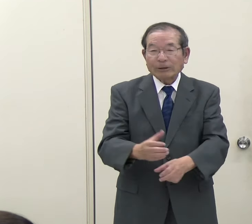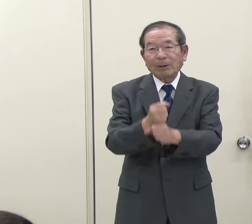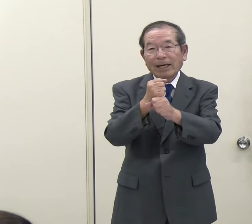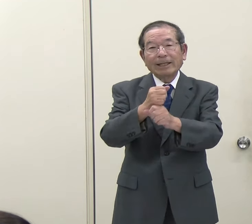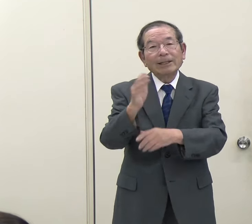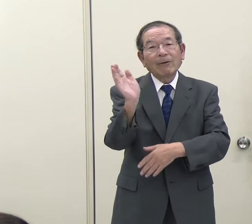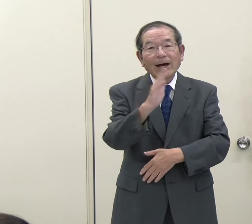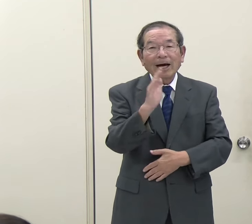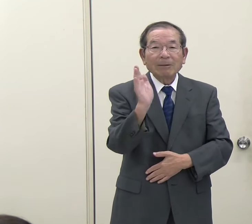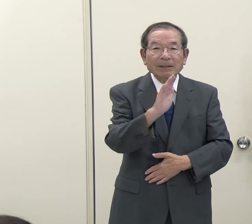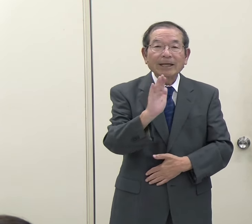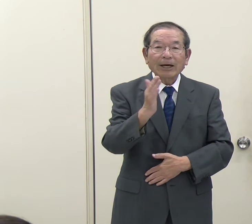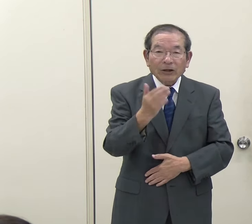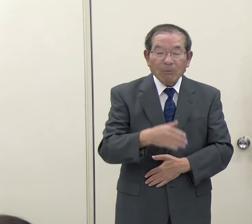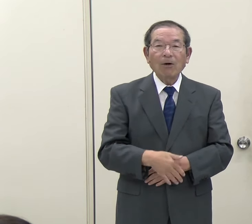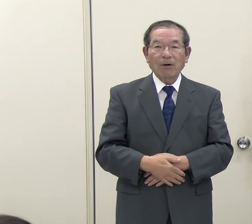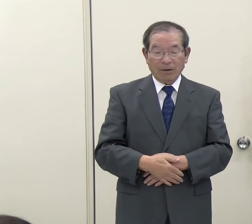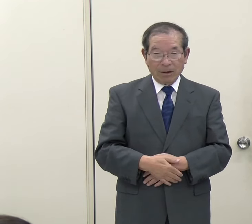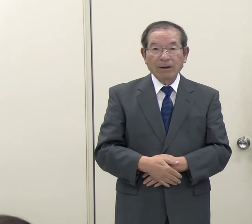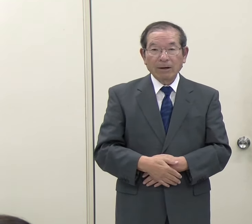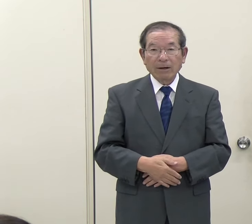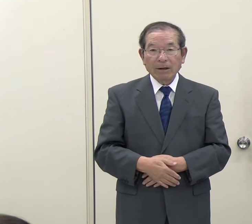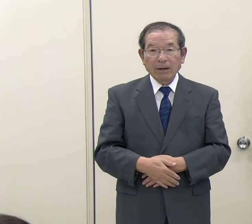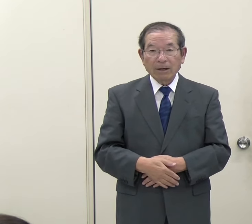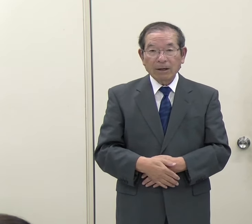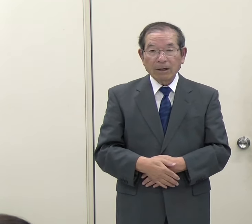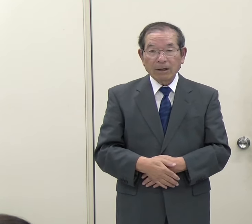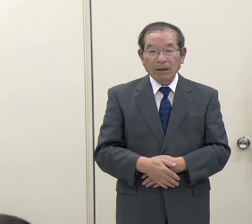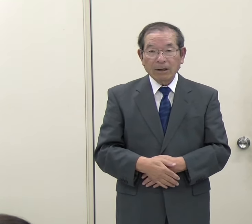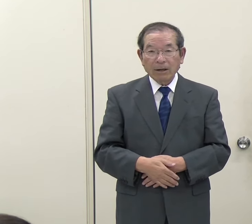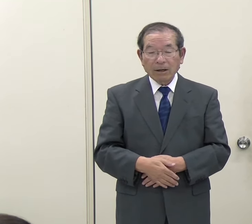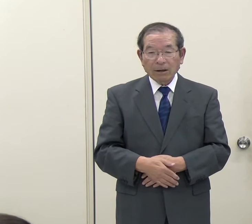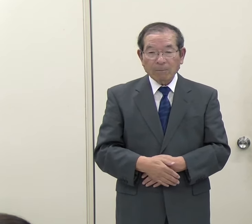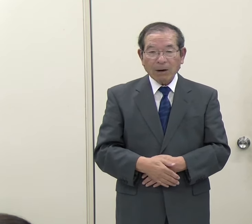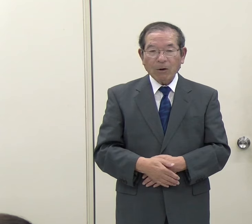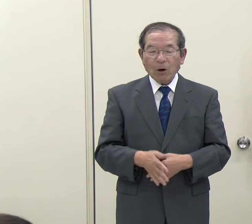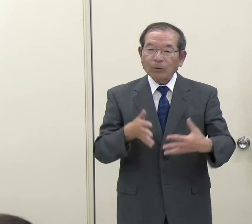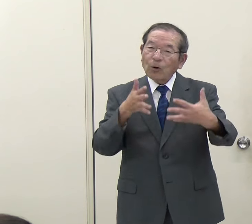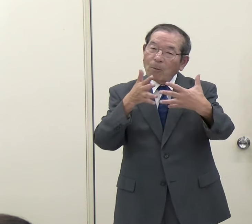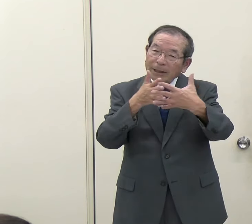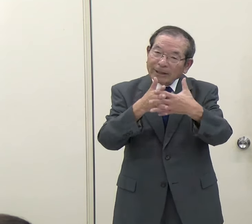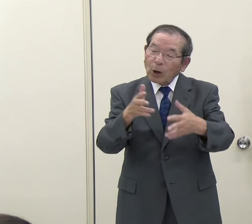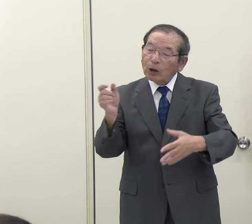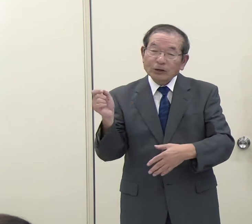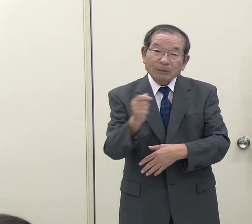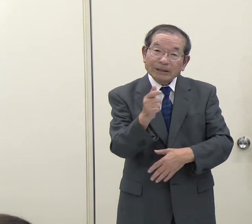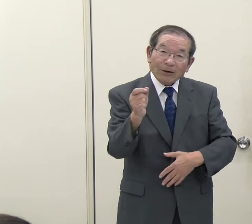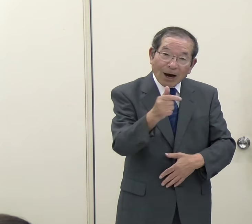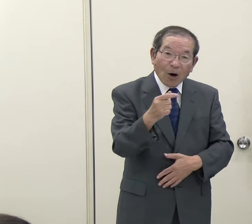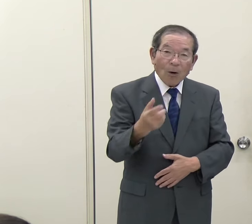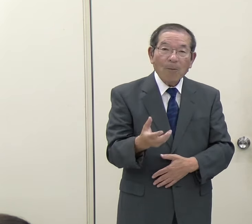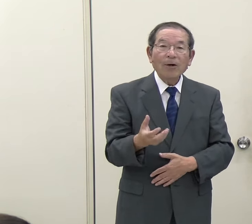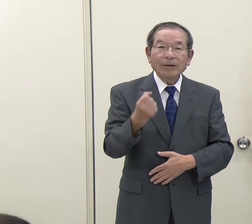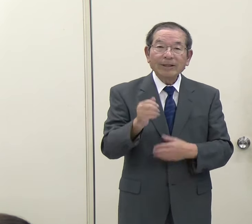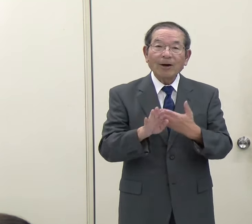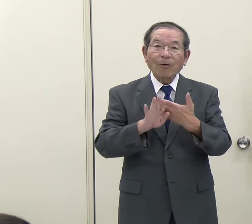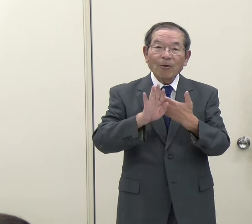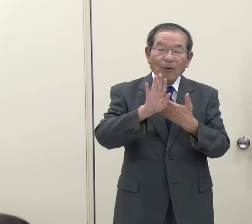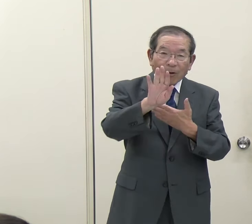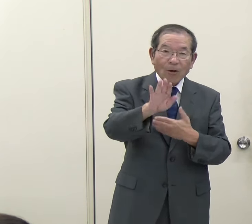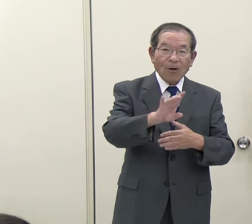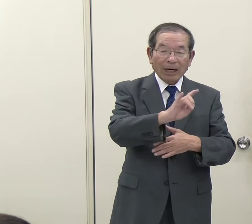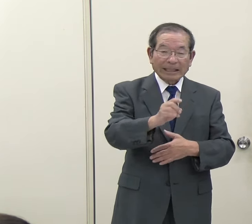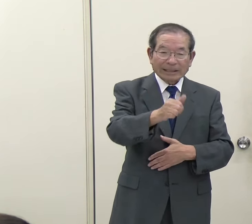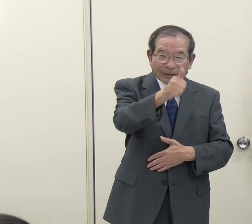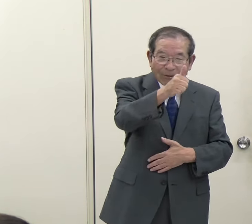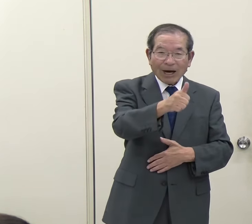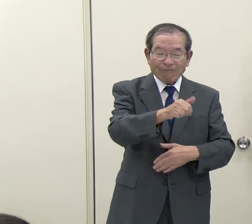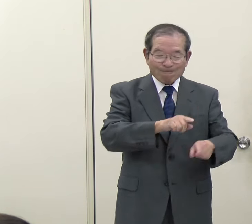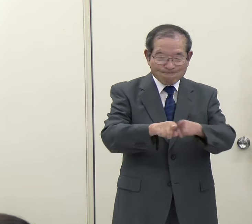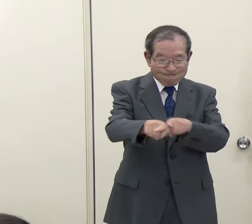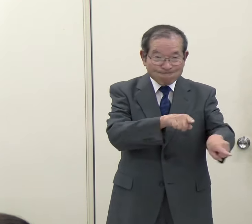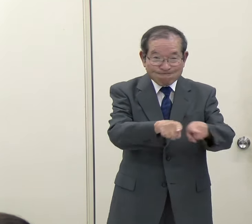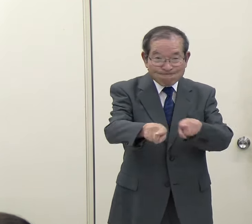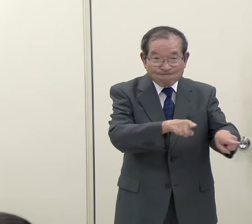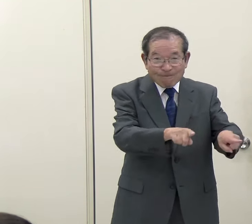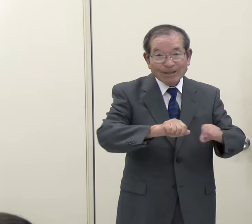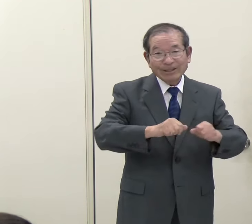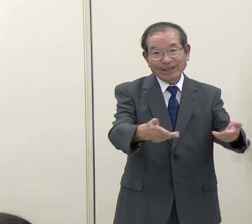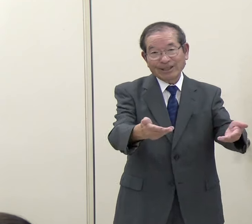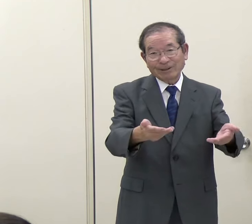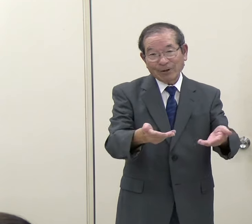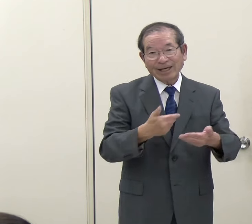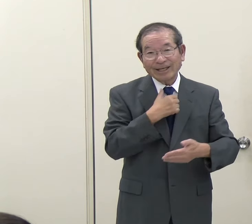やはり透明性とスピード感を持ってこれから議長の下で取り組みを進めていただくことを期待しています。